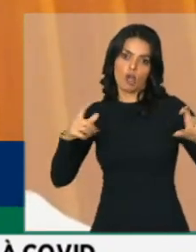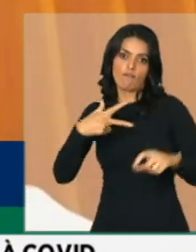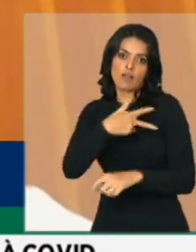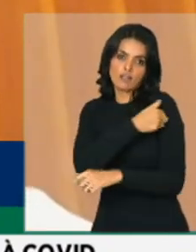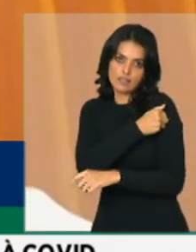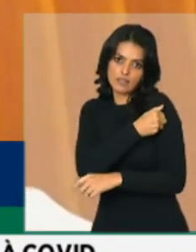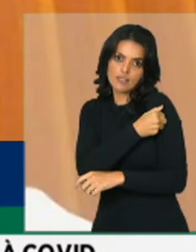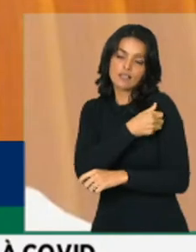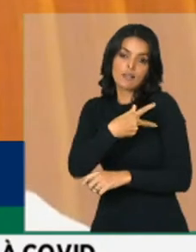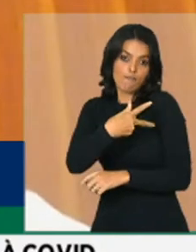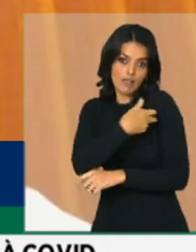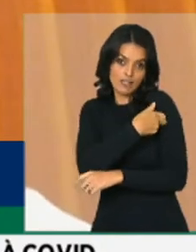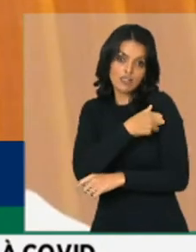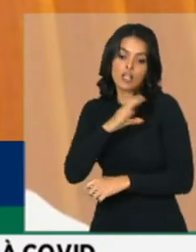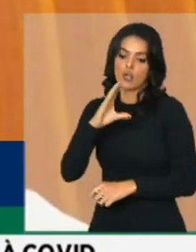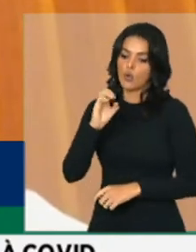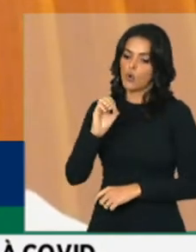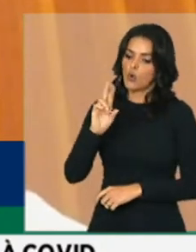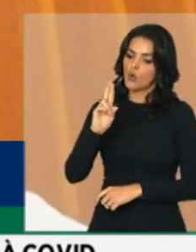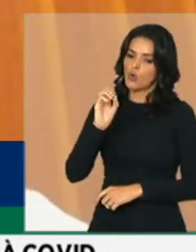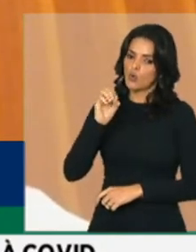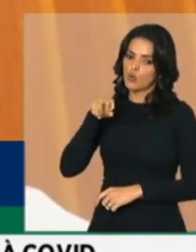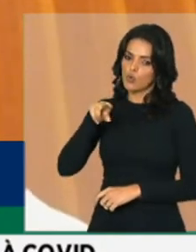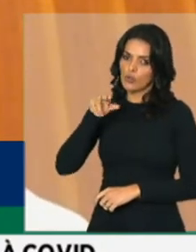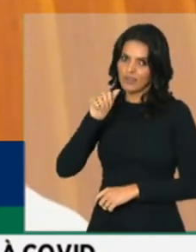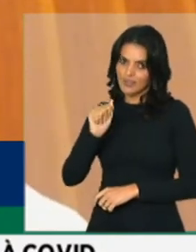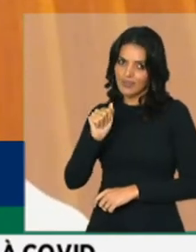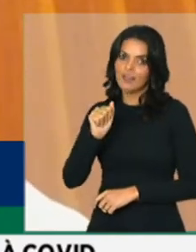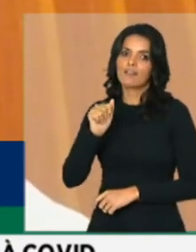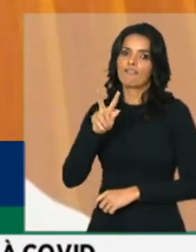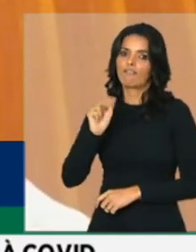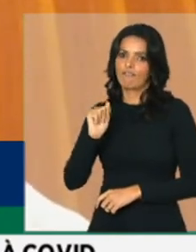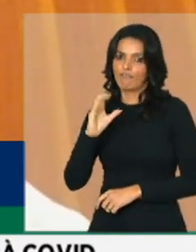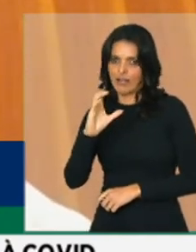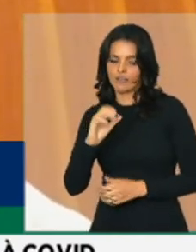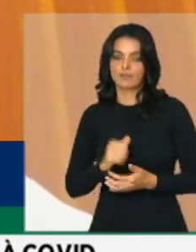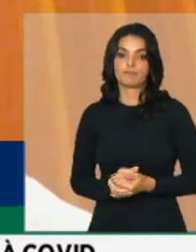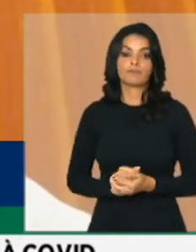PODIAM ENCOMENDAR, ATRAVÀS DA ORGANIZAÇÃO MUNDIAL DE SAÚDE ATÉ 50% DAS SUAS